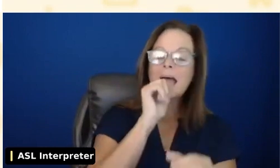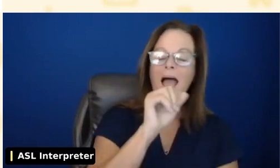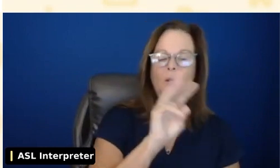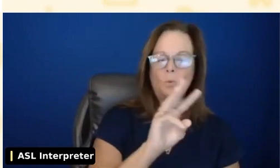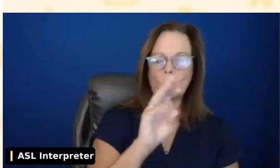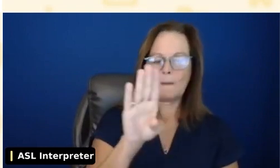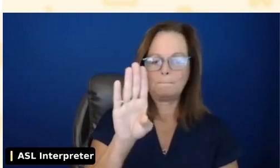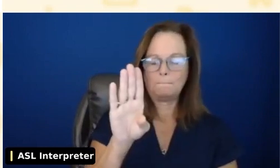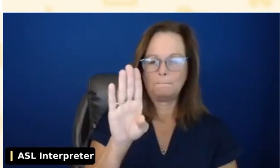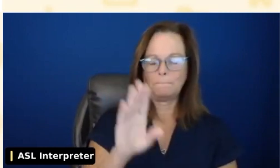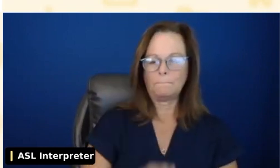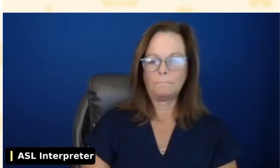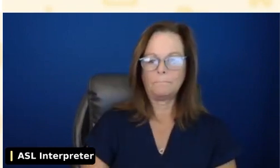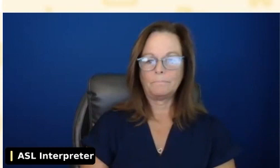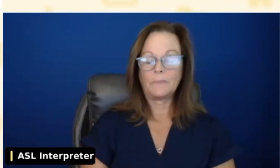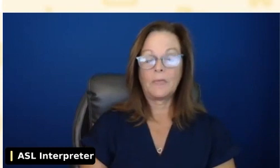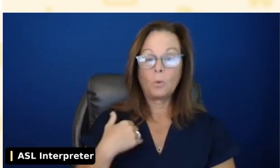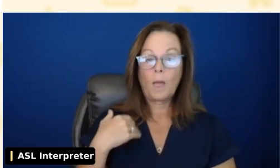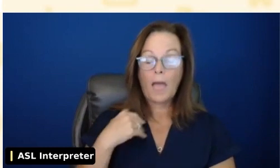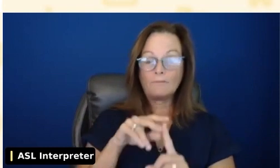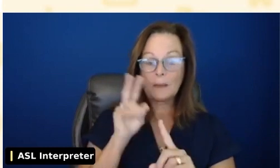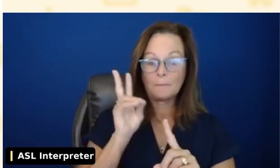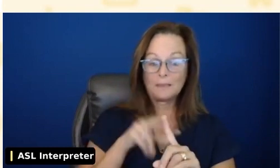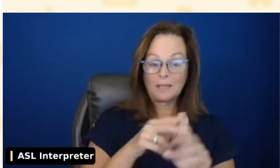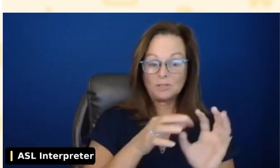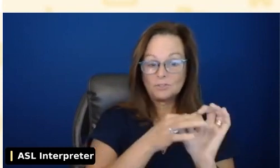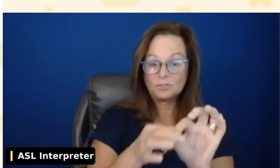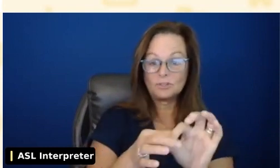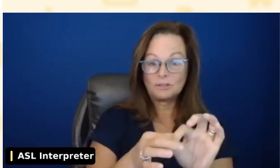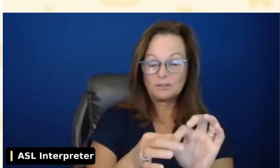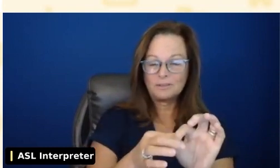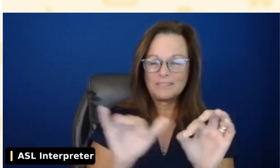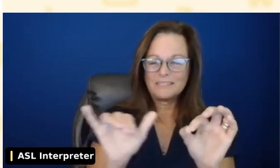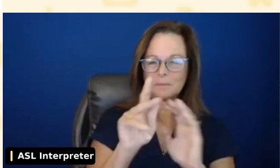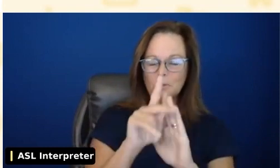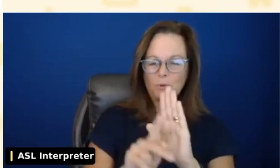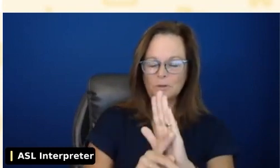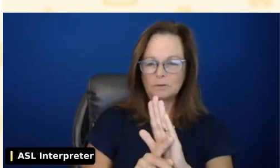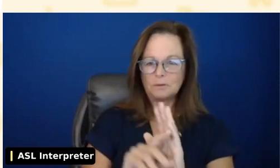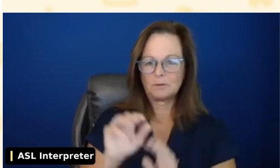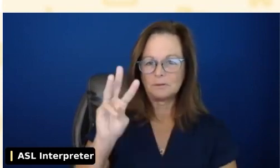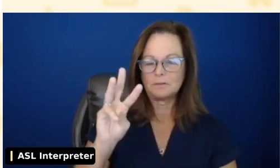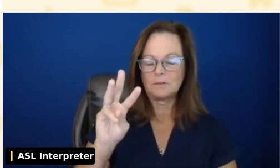Entonces, si tienes una aplicación, es un principio similar al de WCAG, pero es una aplicación independiente.